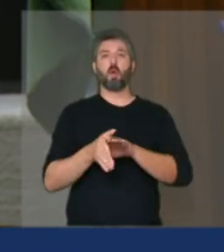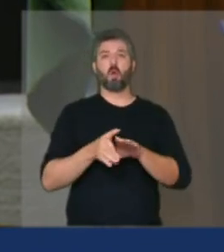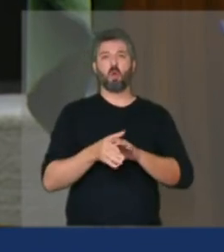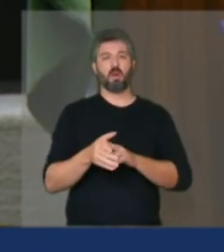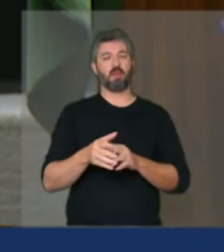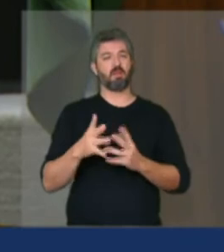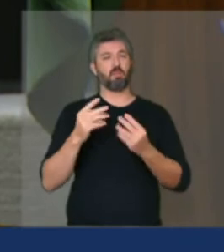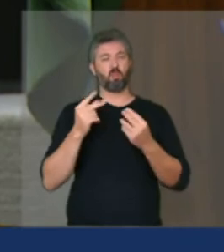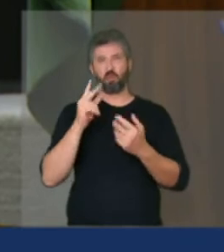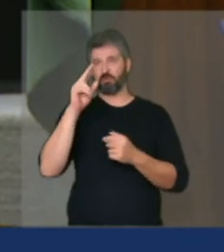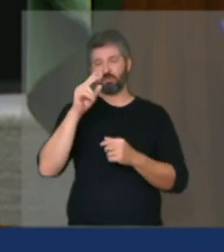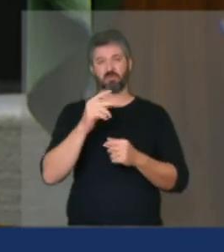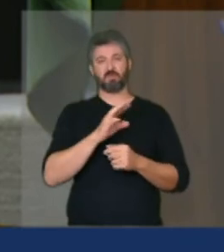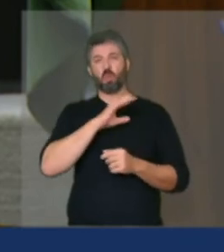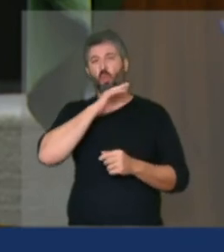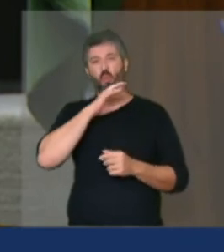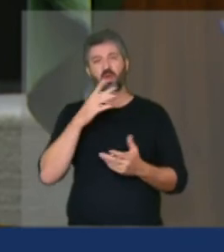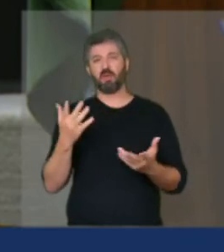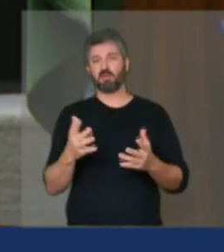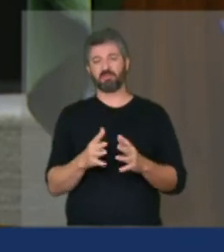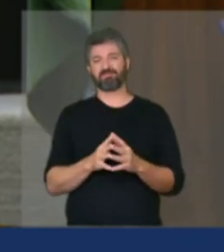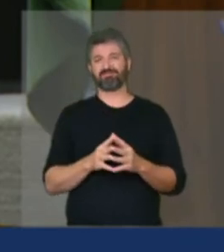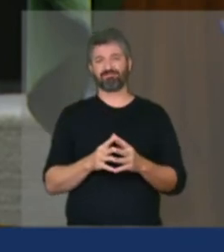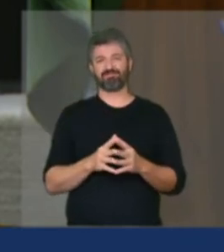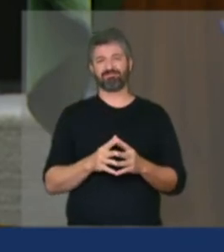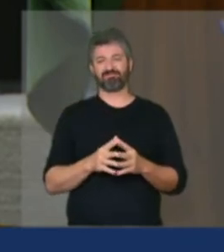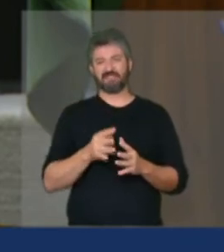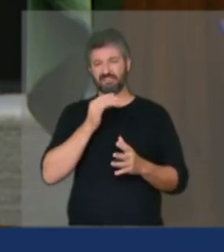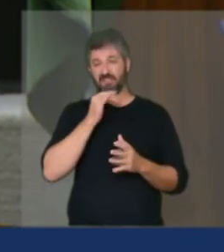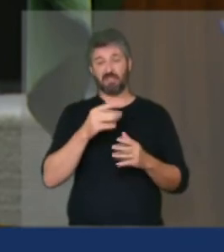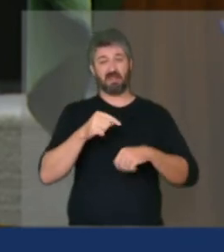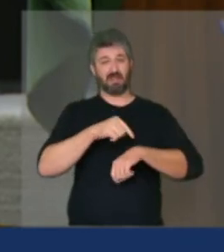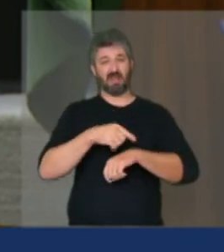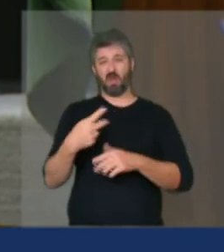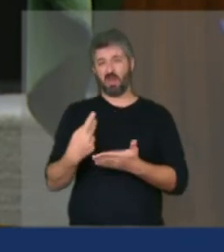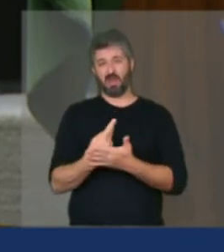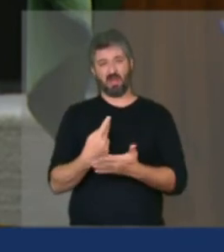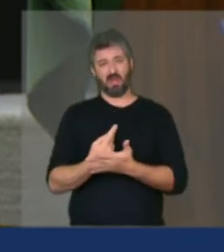UMA FORMA MUITO INFELIZ E... E NUM MOMENTO INOPORTUNO ESSE